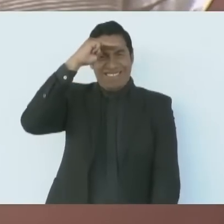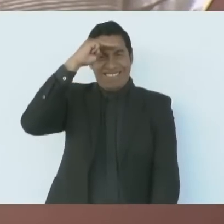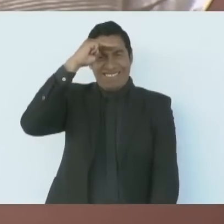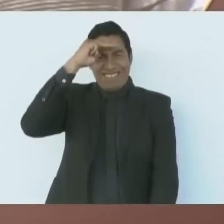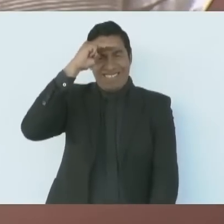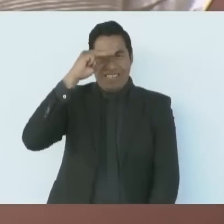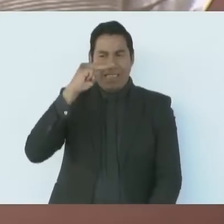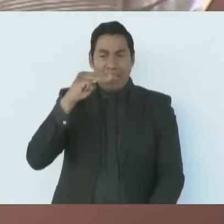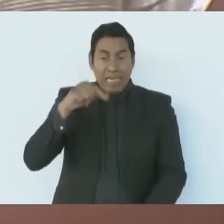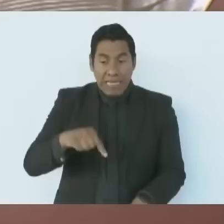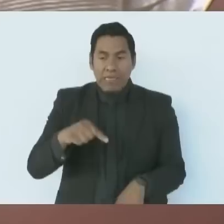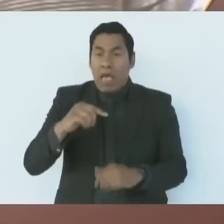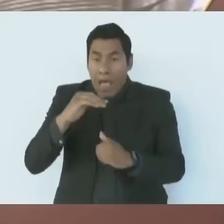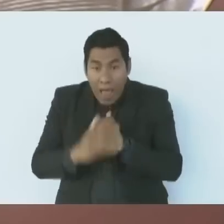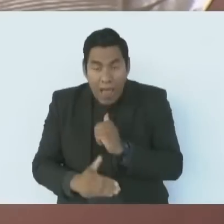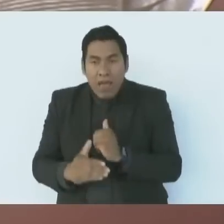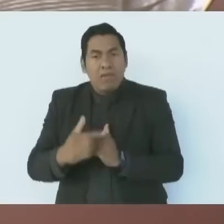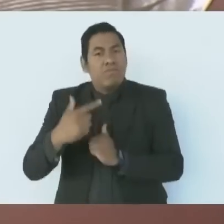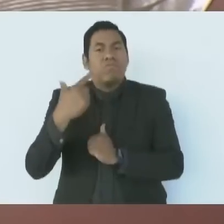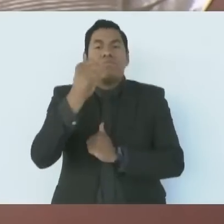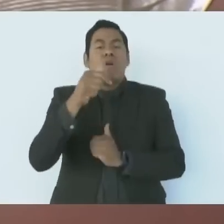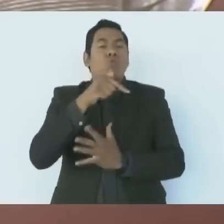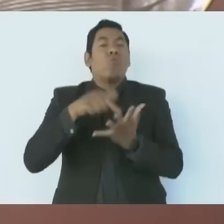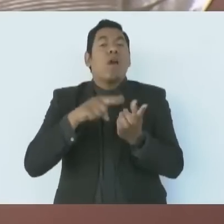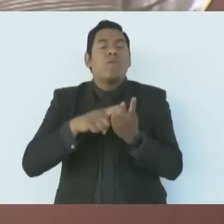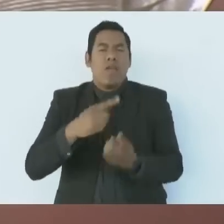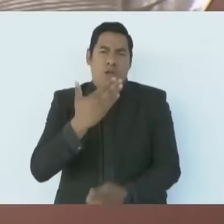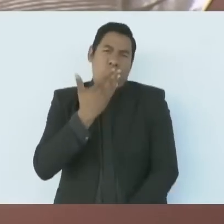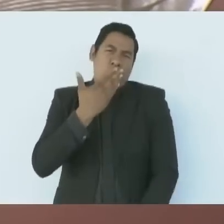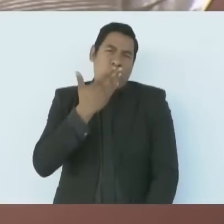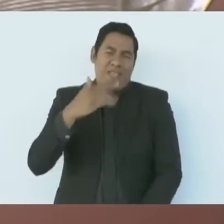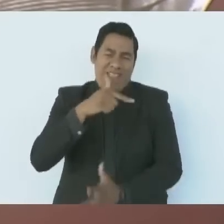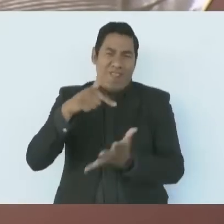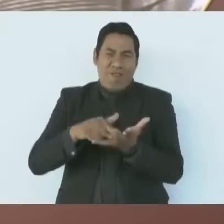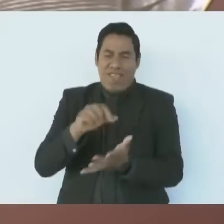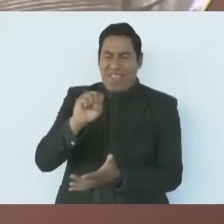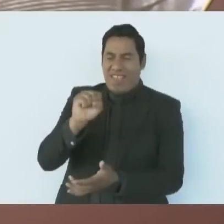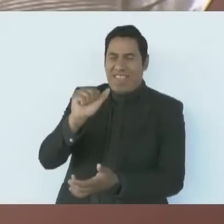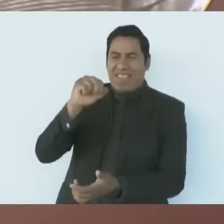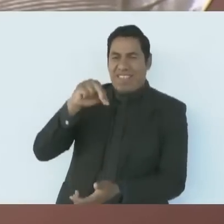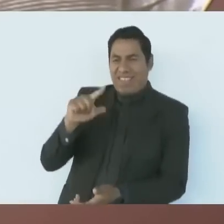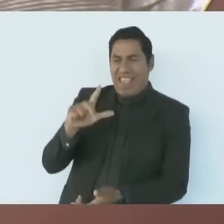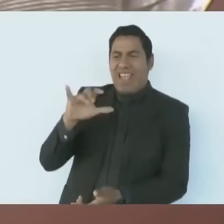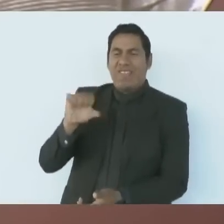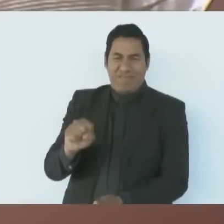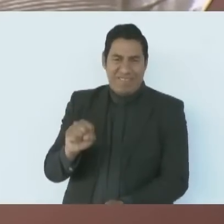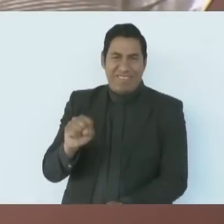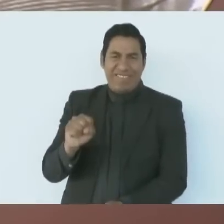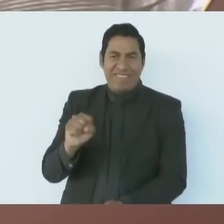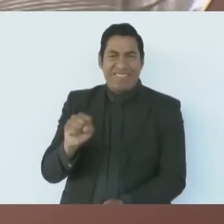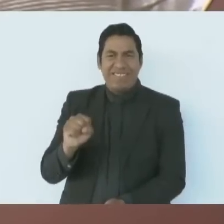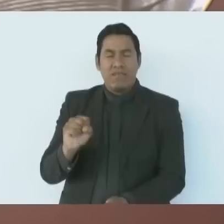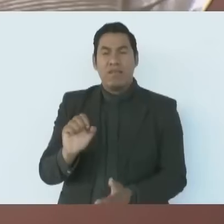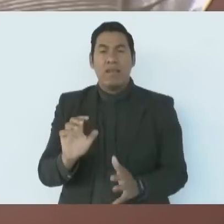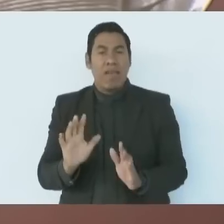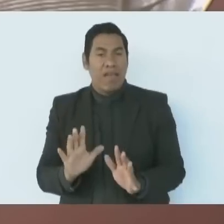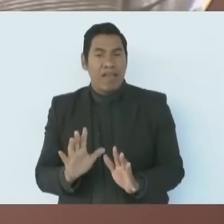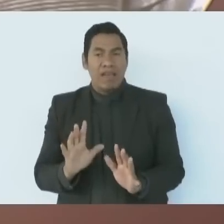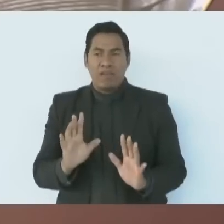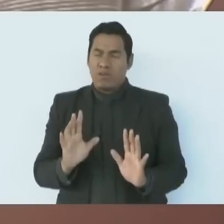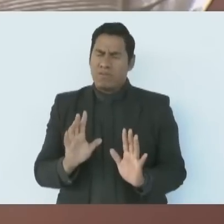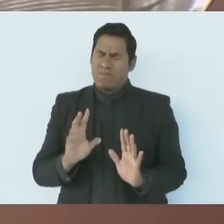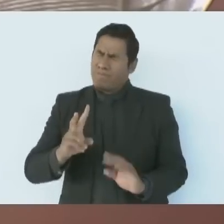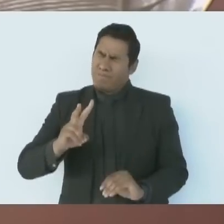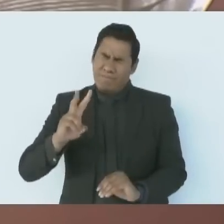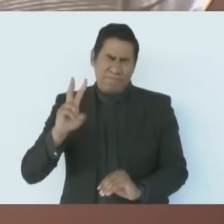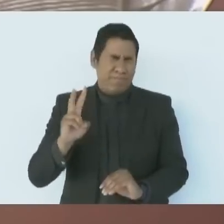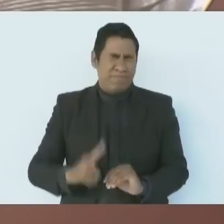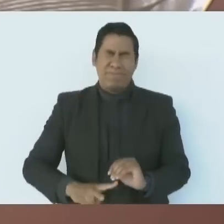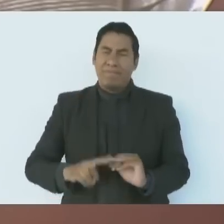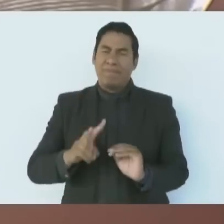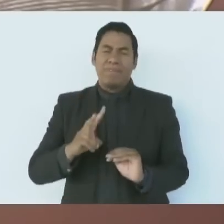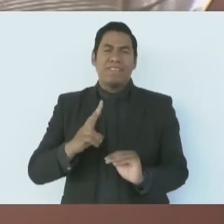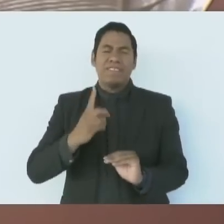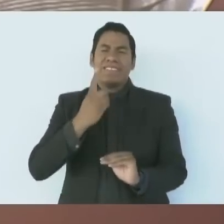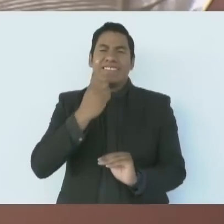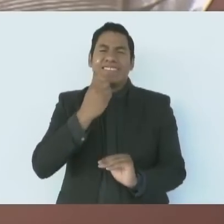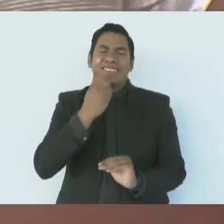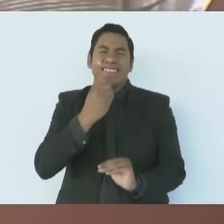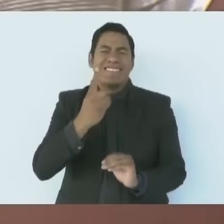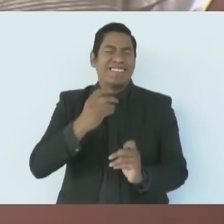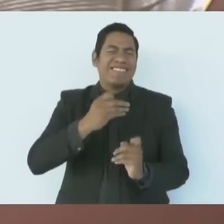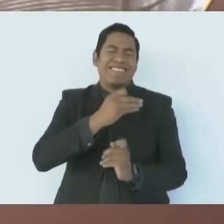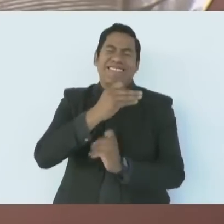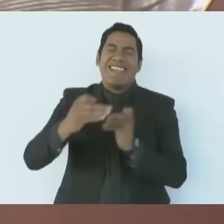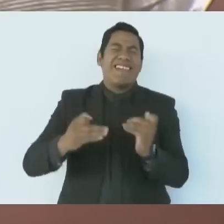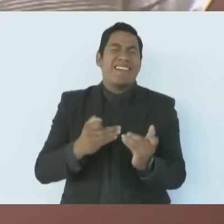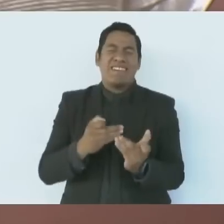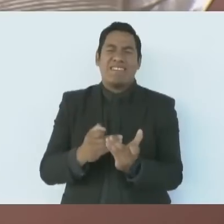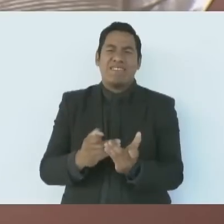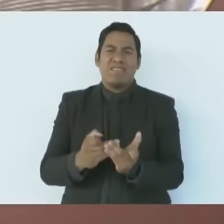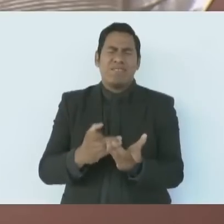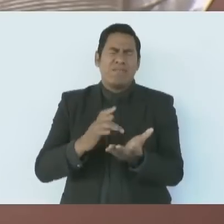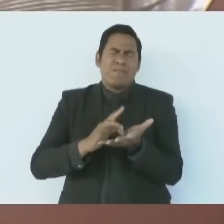Sonora vamos a San Luis rí Colorado en un ratito quiero agradecerles y decirles que vamos muy bien